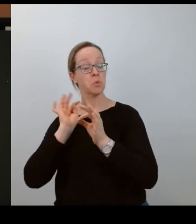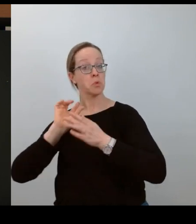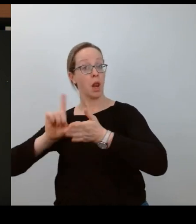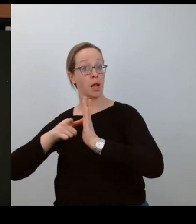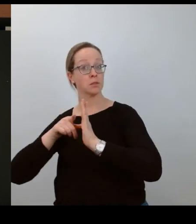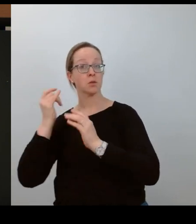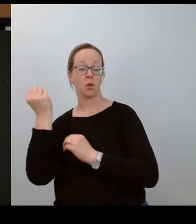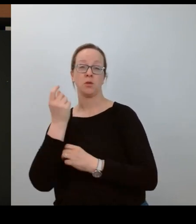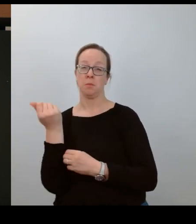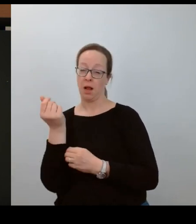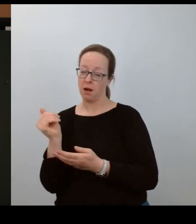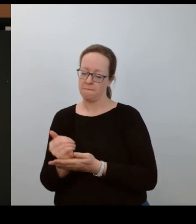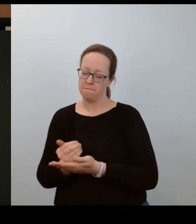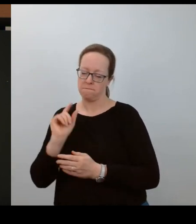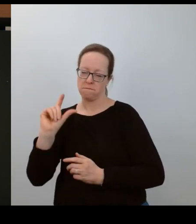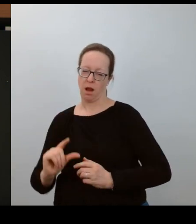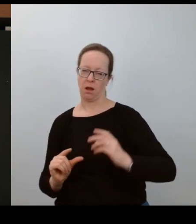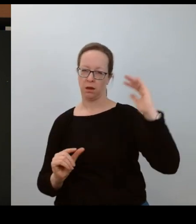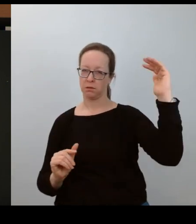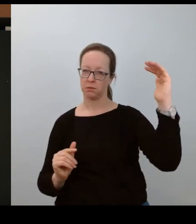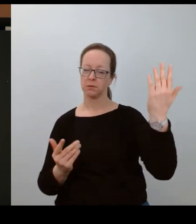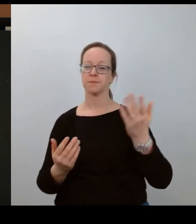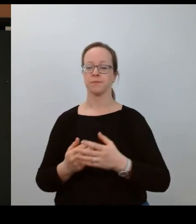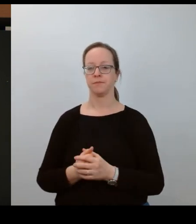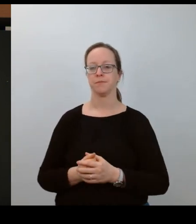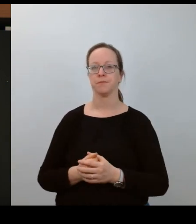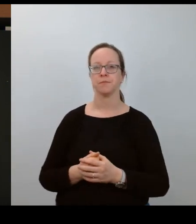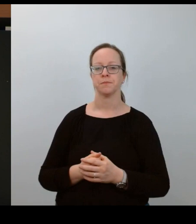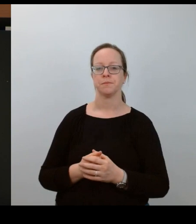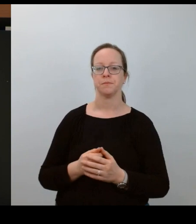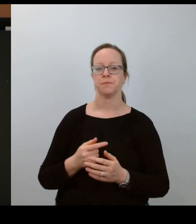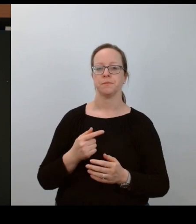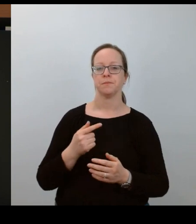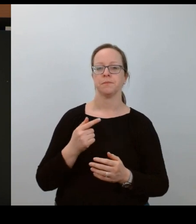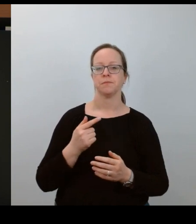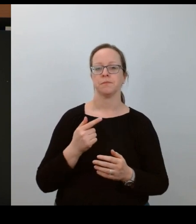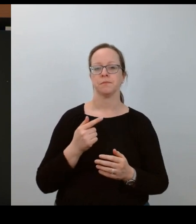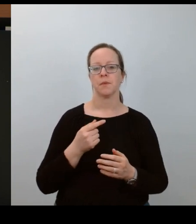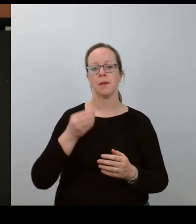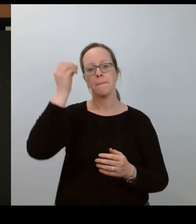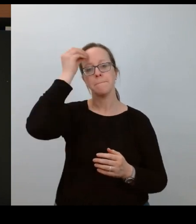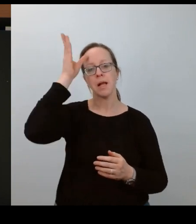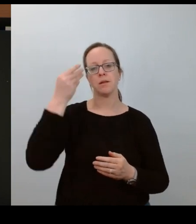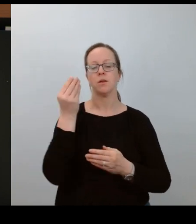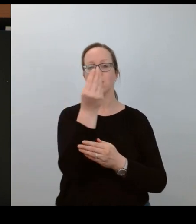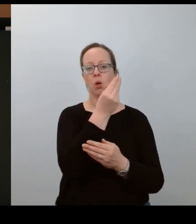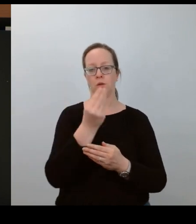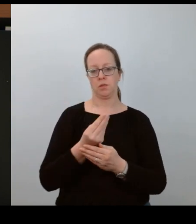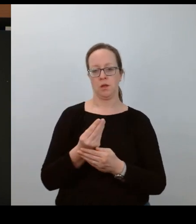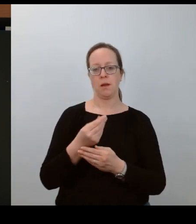Genau deshalb beschäftigen wir uns in der Koalition intensiv mit der Situation der Berliner Künstlerinnen und Künstler